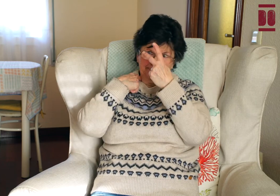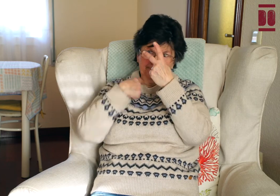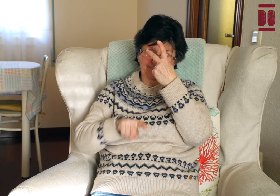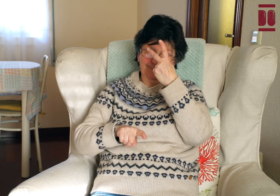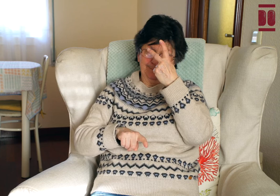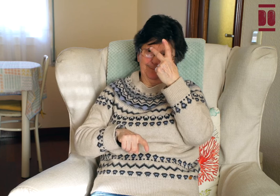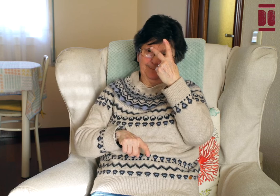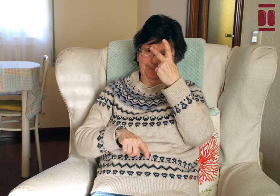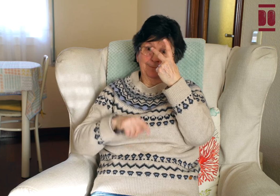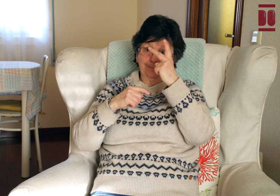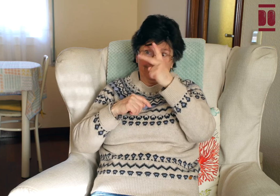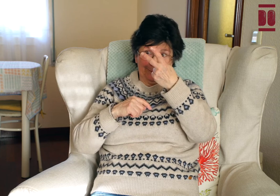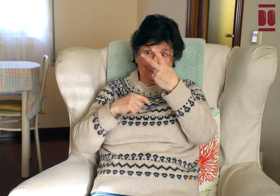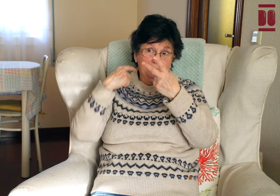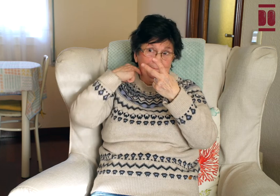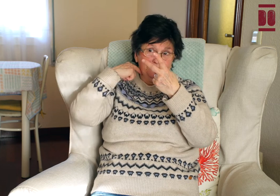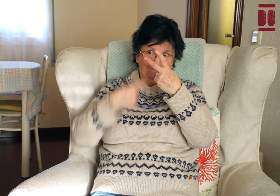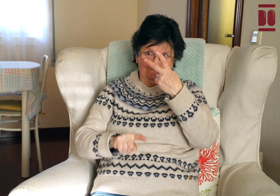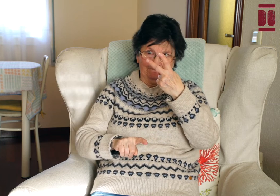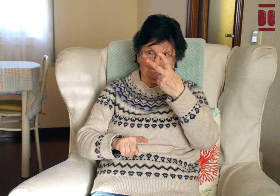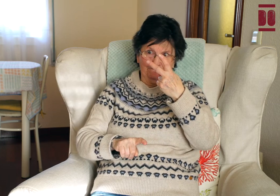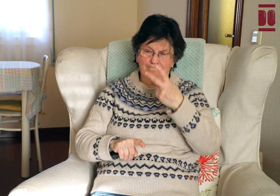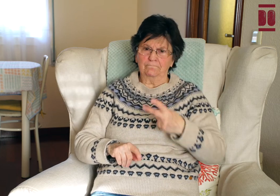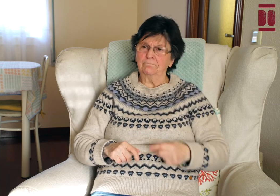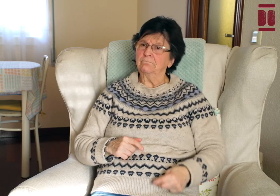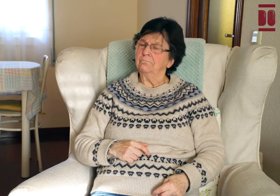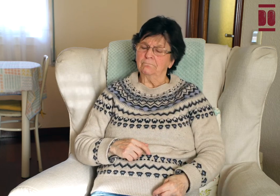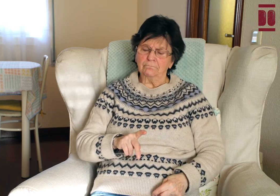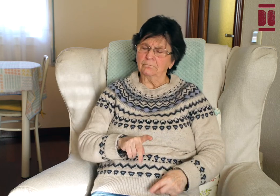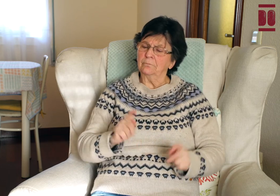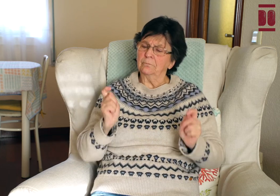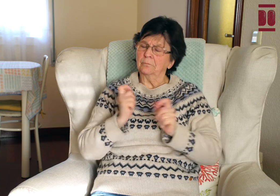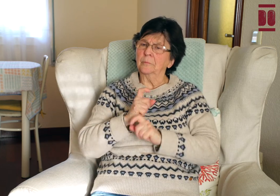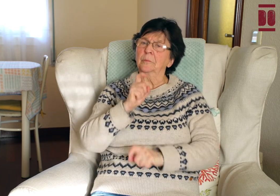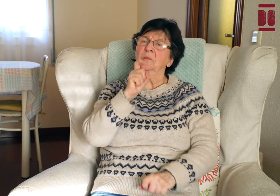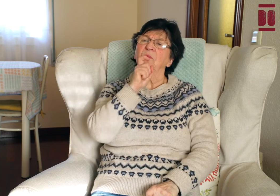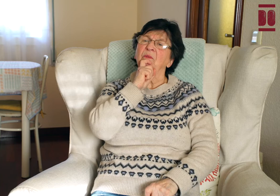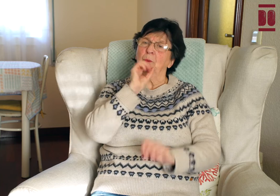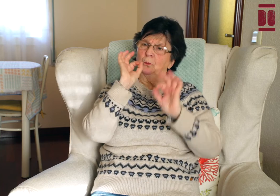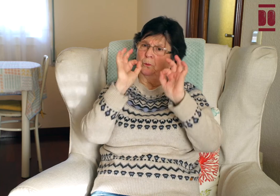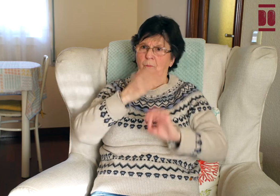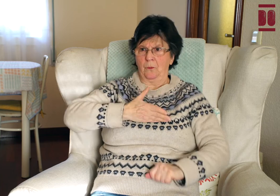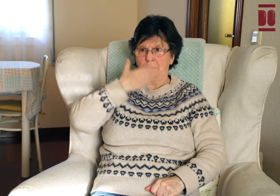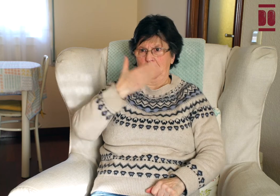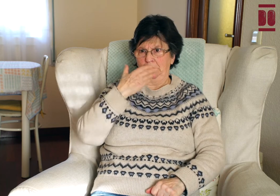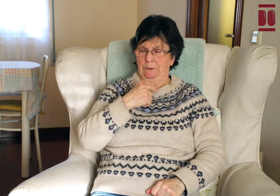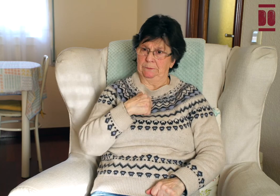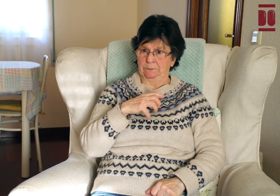Al suspender el segundo me di cuenta de que me resultaba muy difícil porque el examen era específico para personas oyentes.